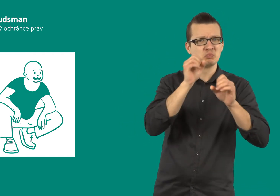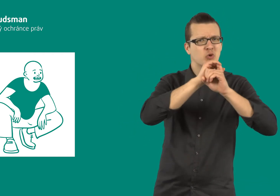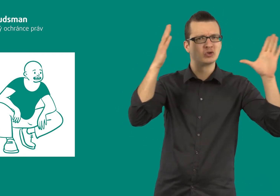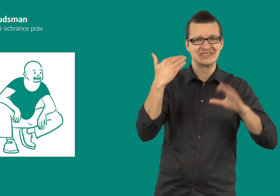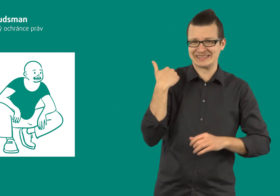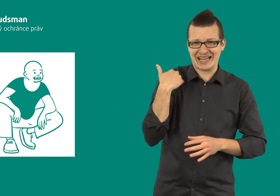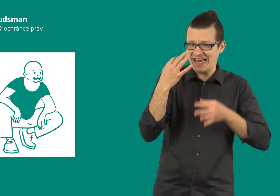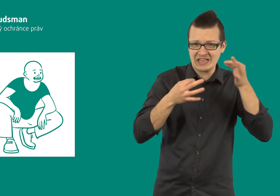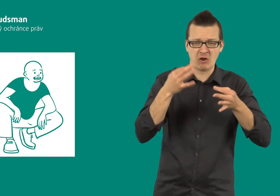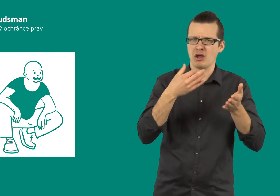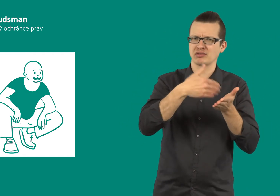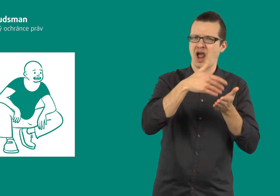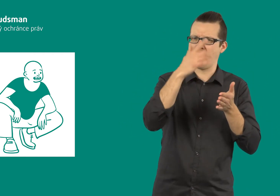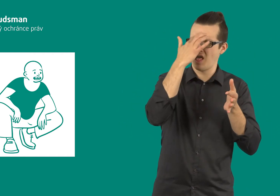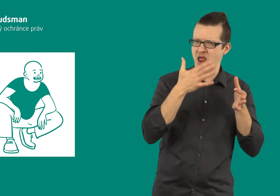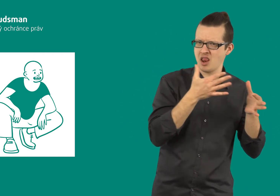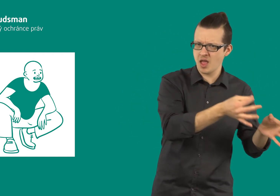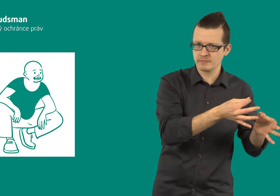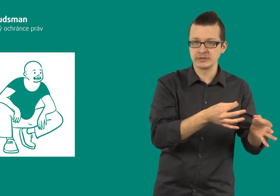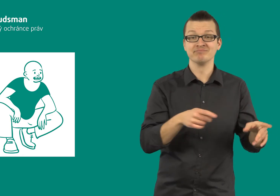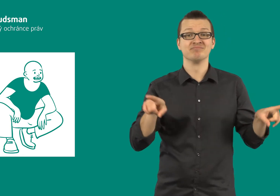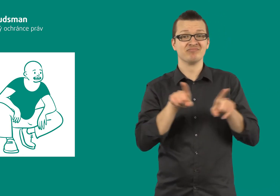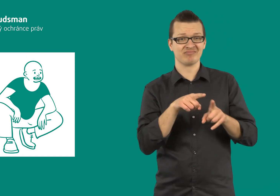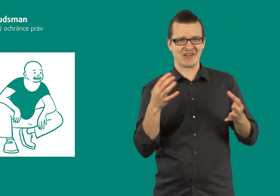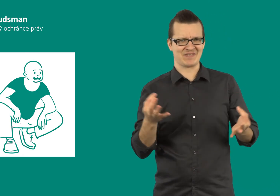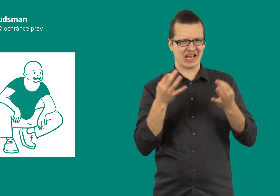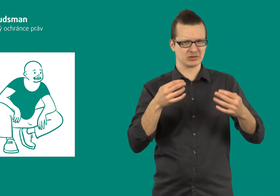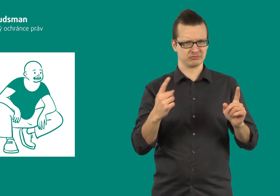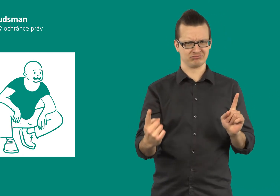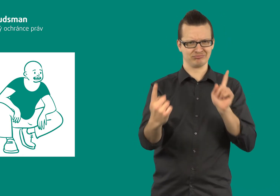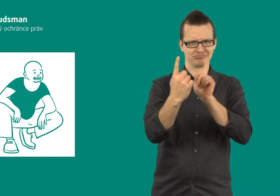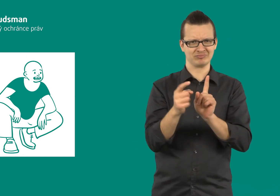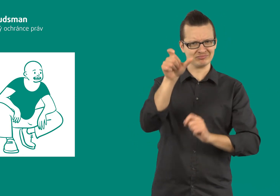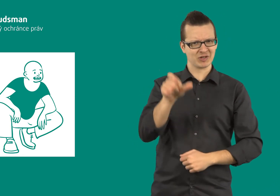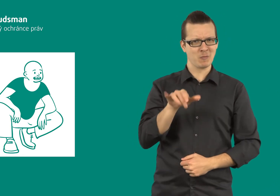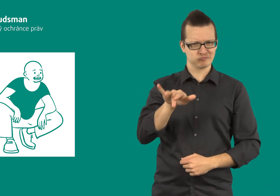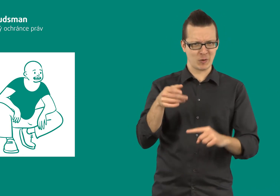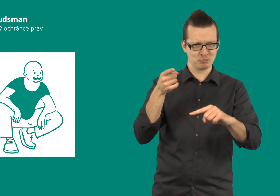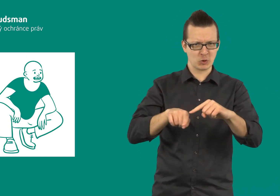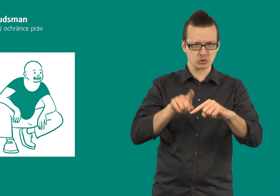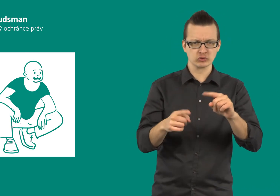Vnímají nedostatek zkušeností zaměstnavatelů, pokud jde o komunikaci s člověkem s postižením.